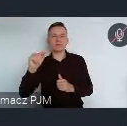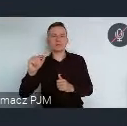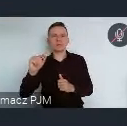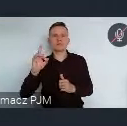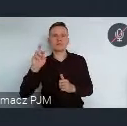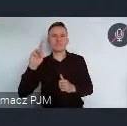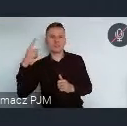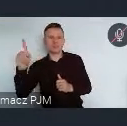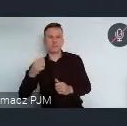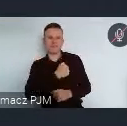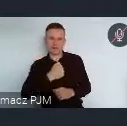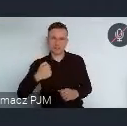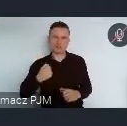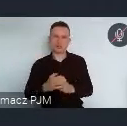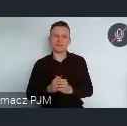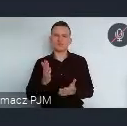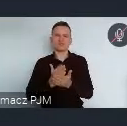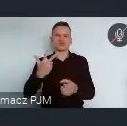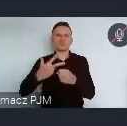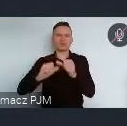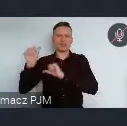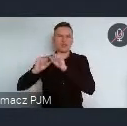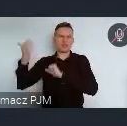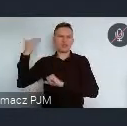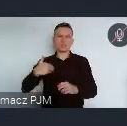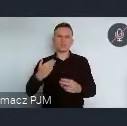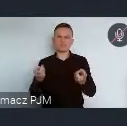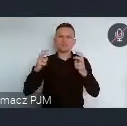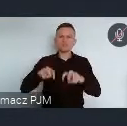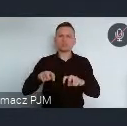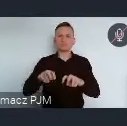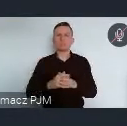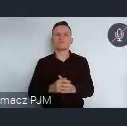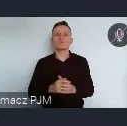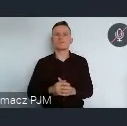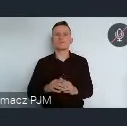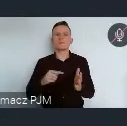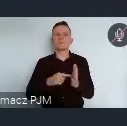została już ponad 30 lat temu utworzona przez Program Narodów Zjednoczonych do spraw środowiska.